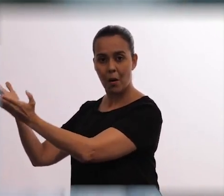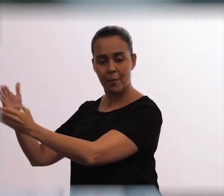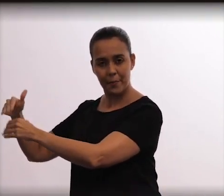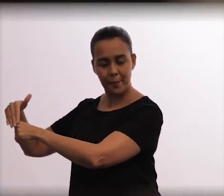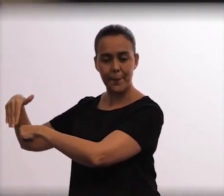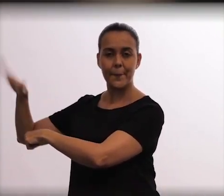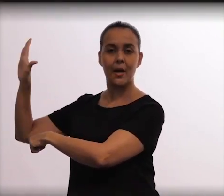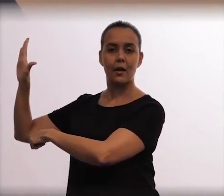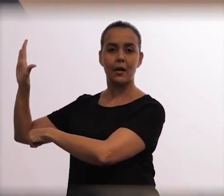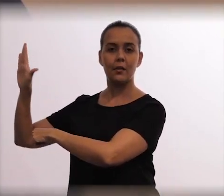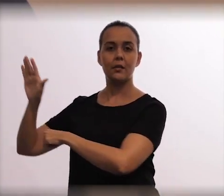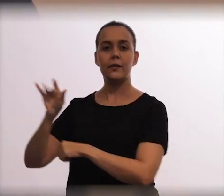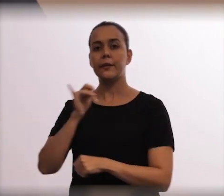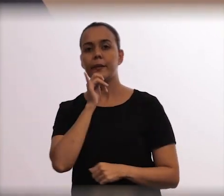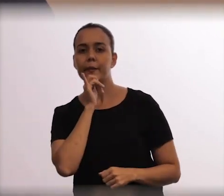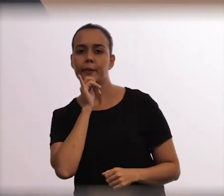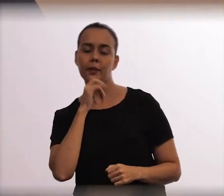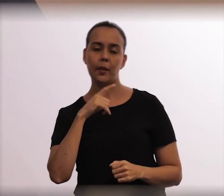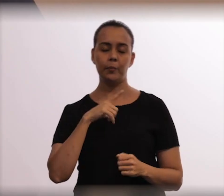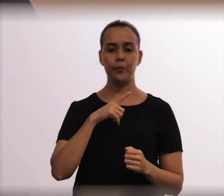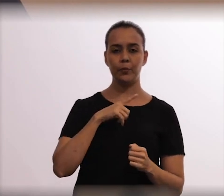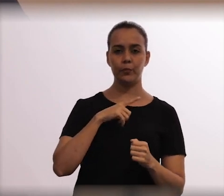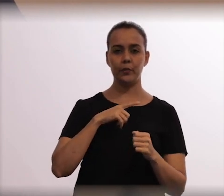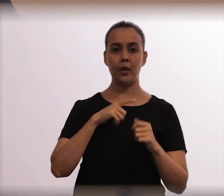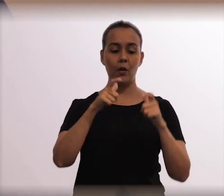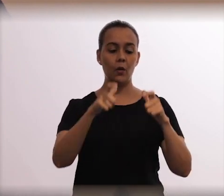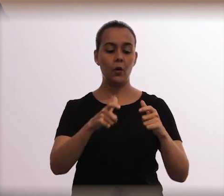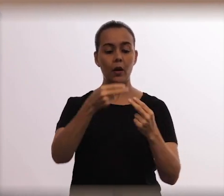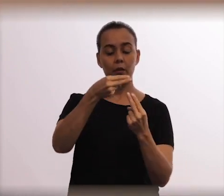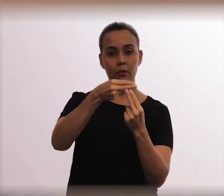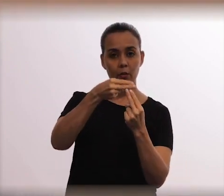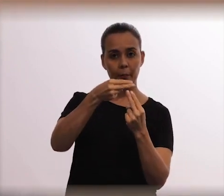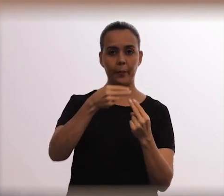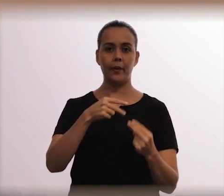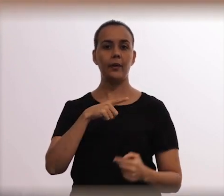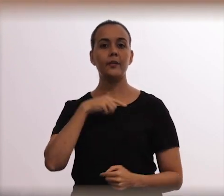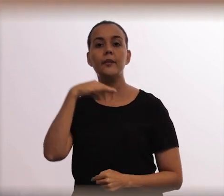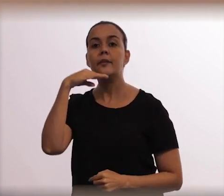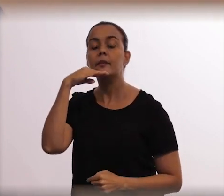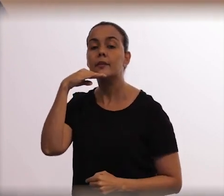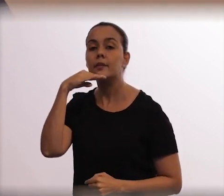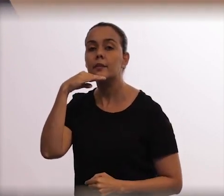Você tem o Tatuapé, que é uma exceção, você tem Santana, na zona norte, que é uma exceção,